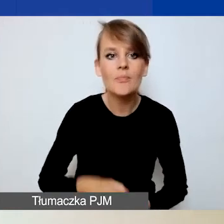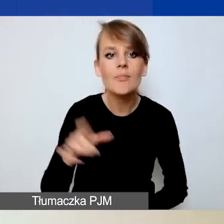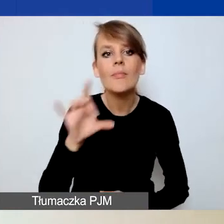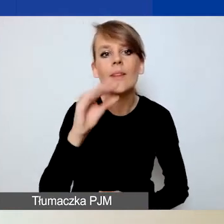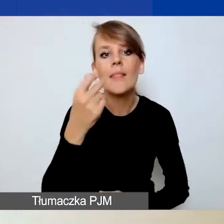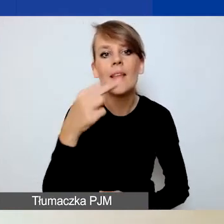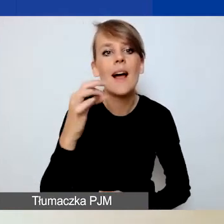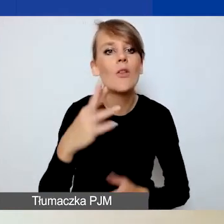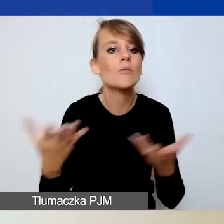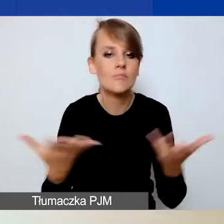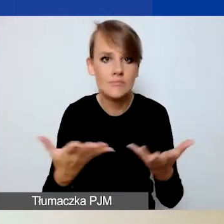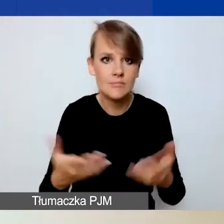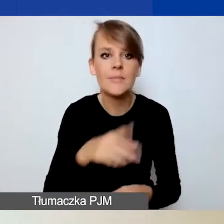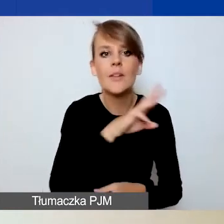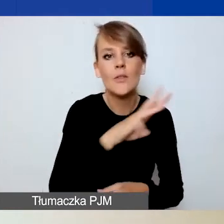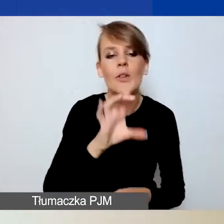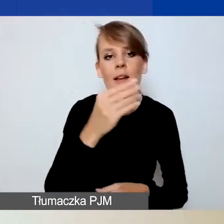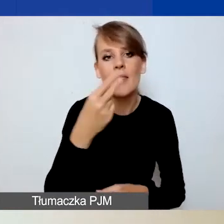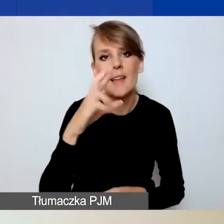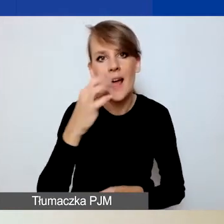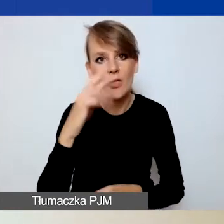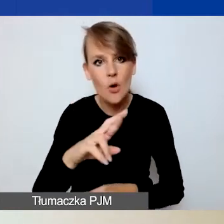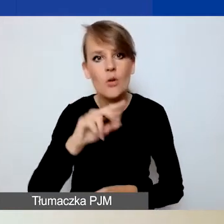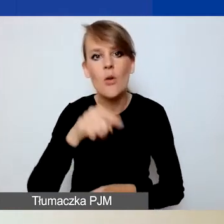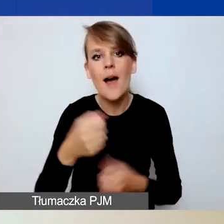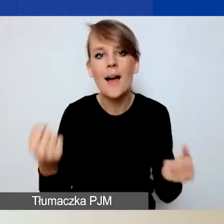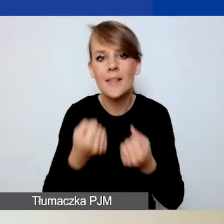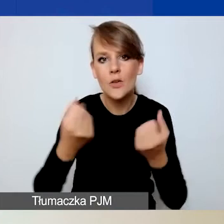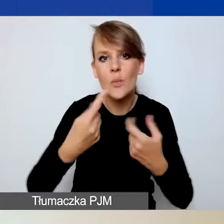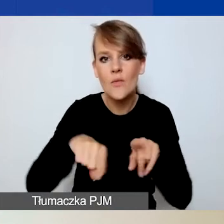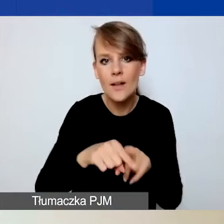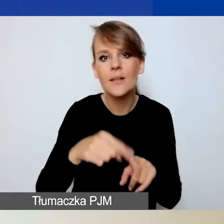generator.aktywniobywatele- regionalny.org.pl.